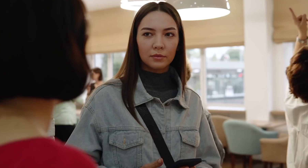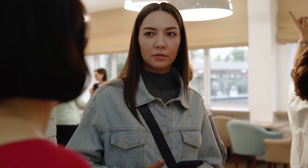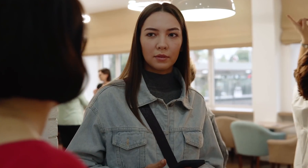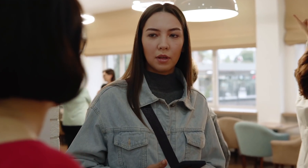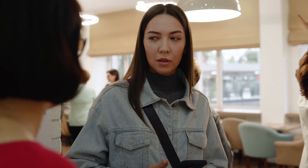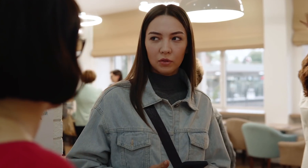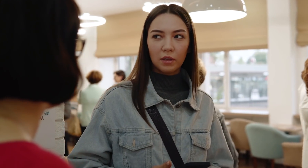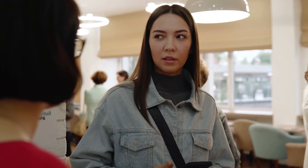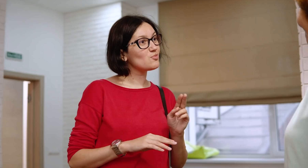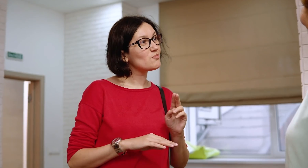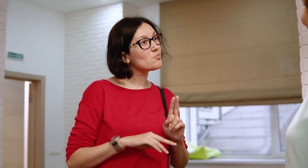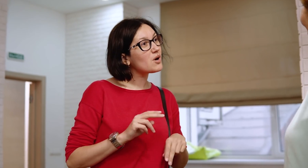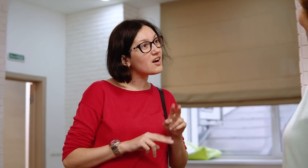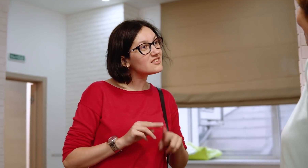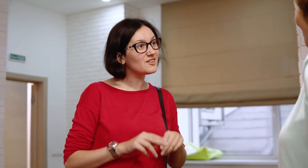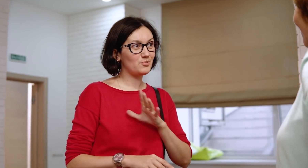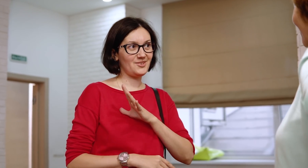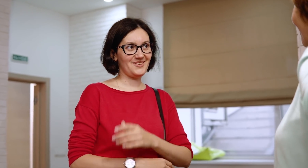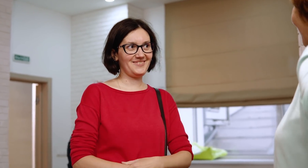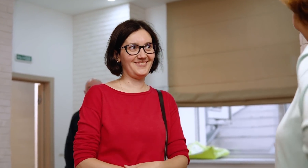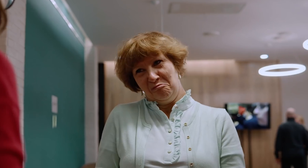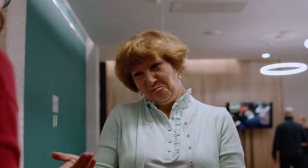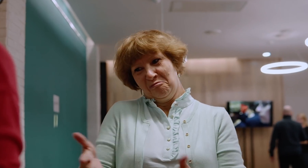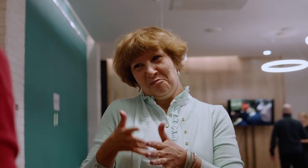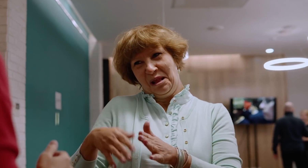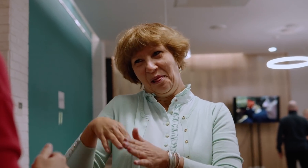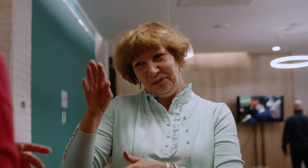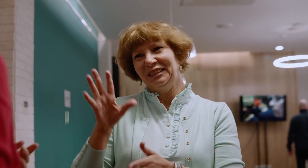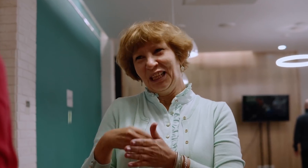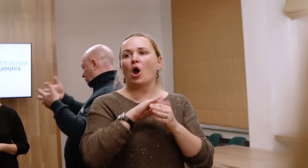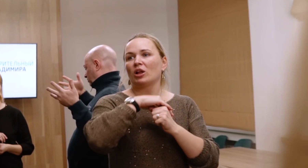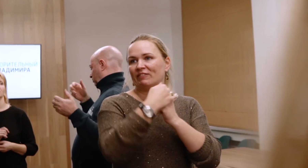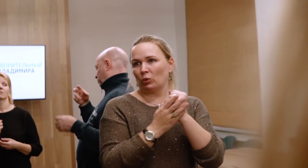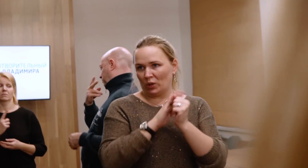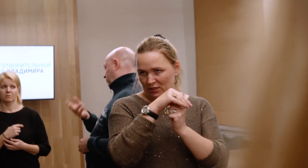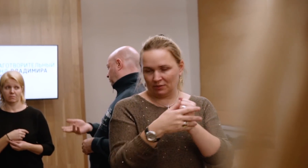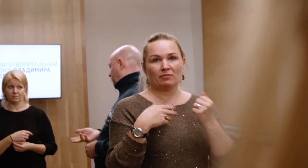Такой встречи не было почти 4 года, и вот традиция была восстановлена. На подобных вечерах слышащие, обучающиеся жестовому языку,